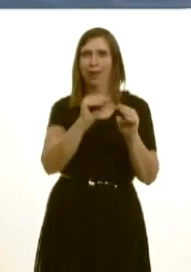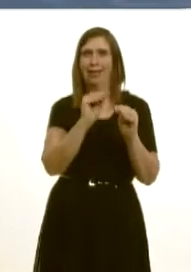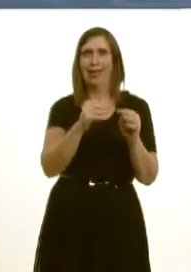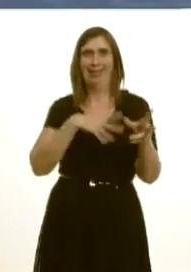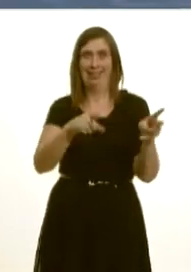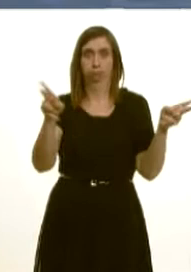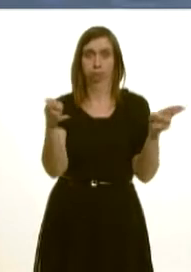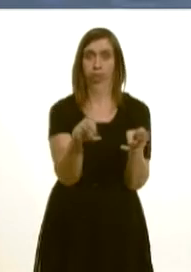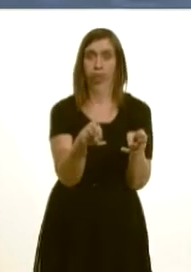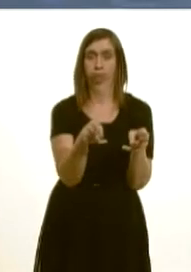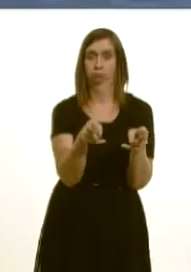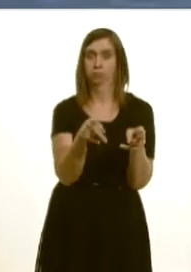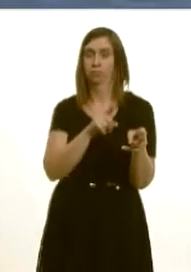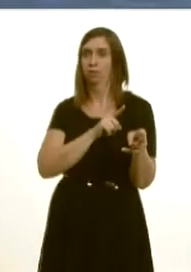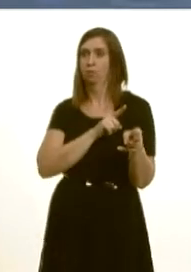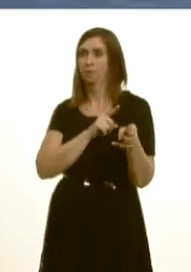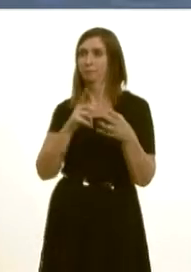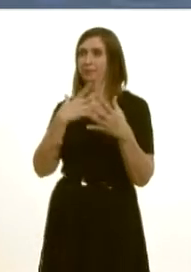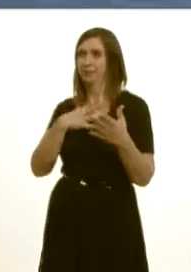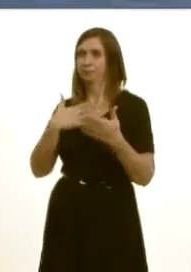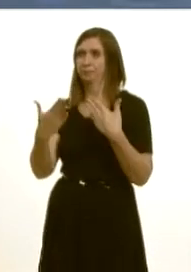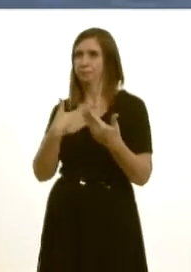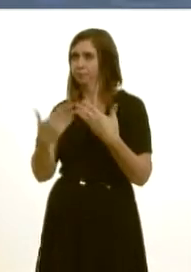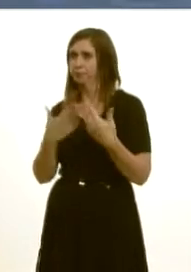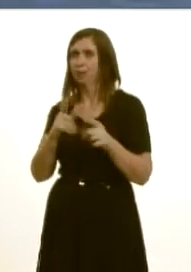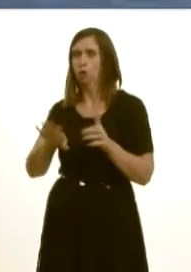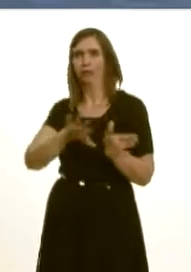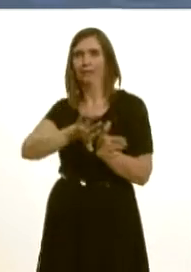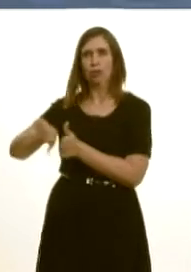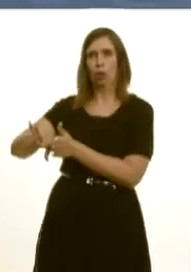mynd i’r afael ag ymddieithrio ymhlith pobl ifanc. A allwch chi ddweud wrthym ba gynnydd